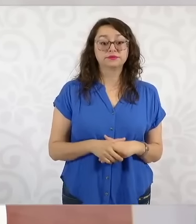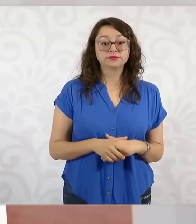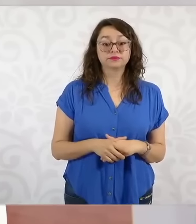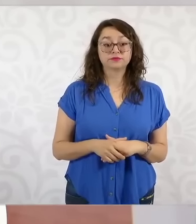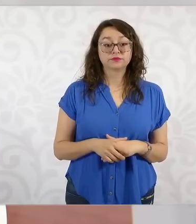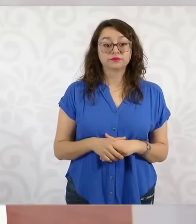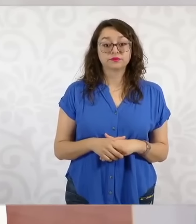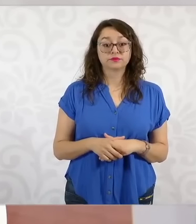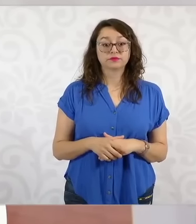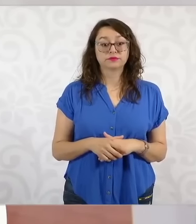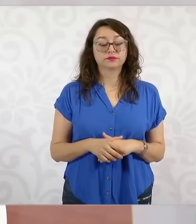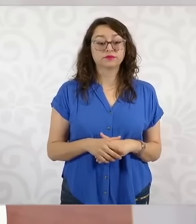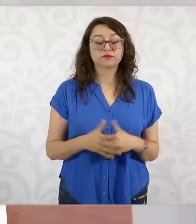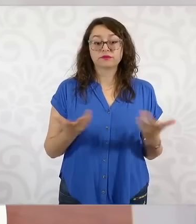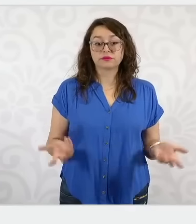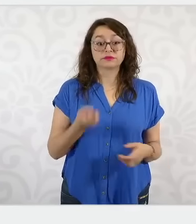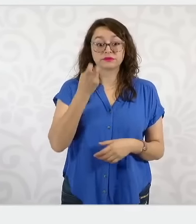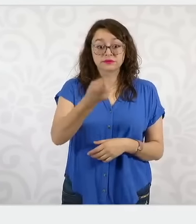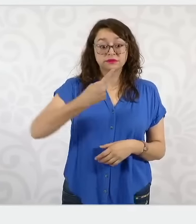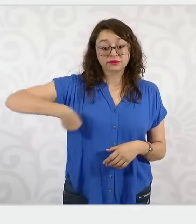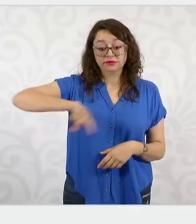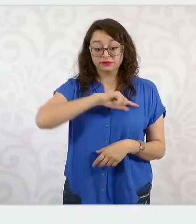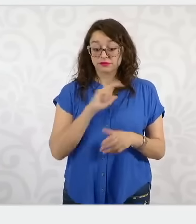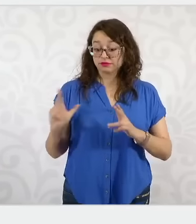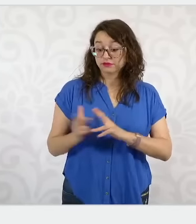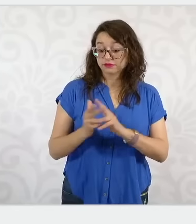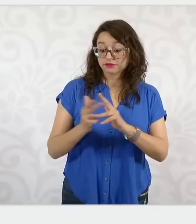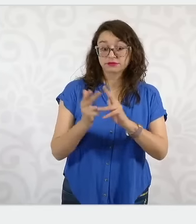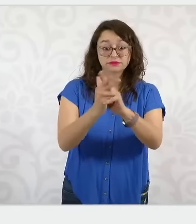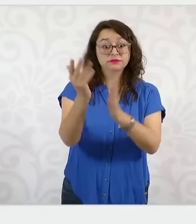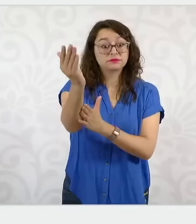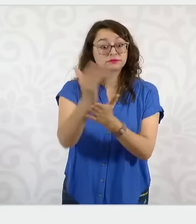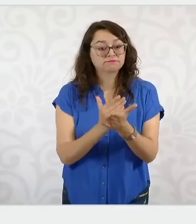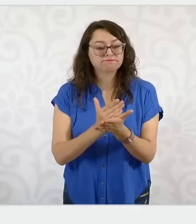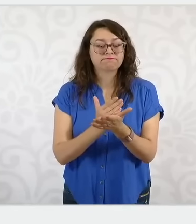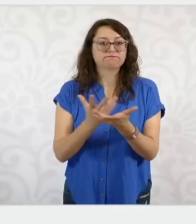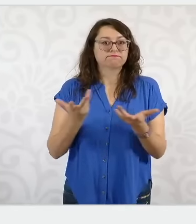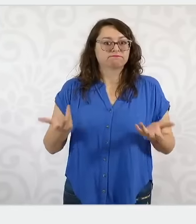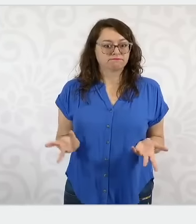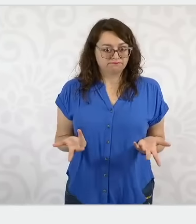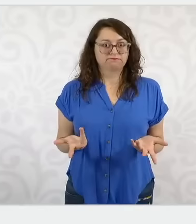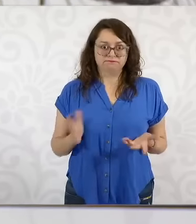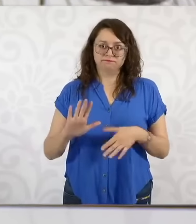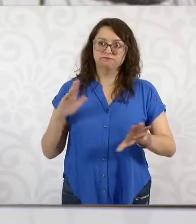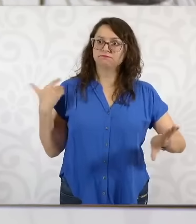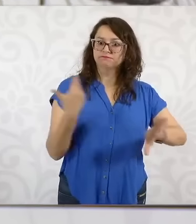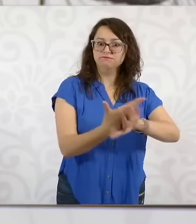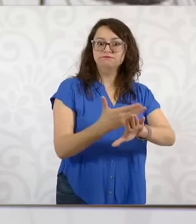No podríamos disminuir los homicidios si no fuera porque se está actuando contra la delincuencia. Ahora es lo único,